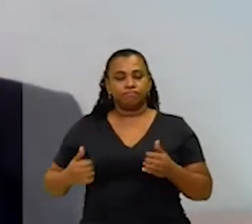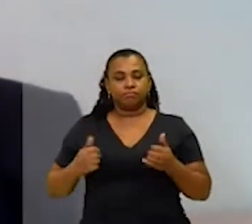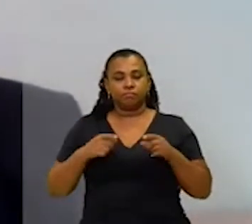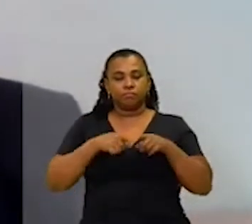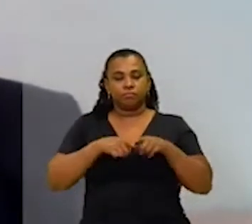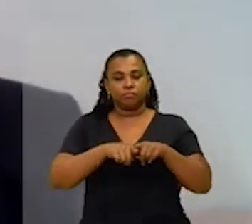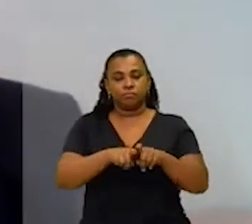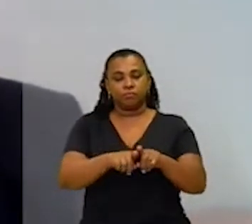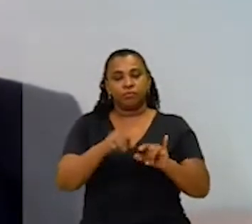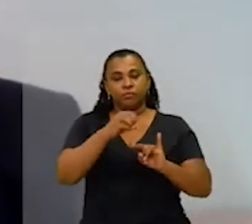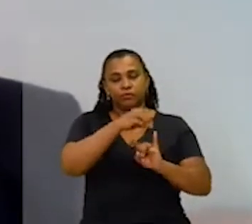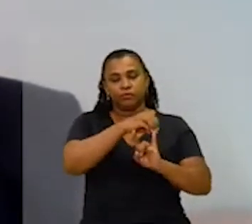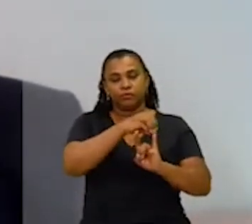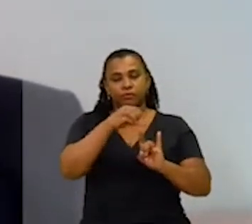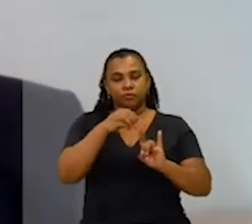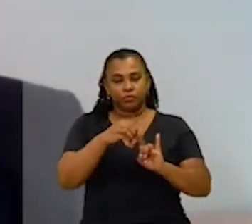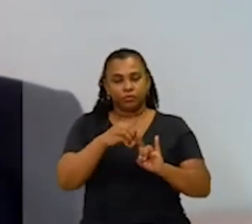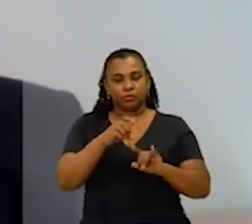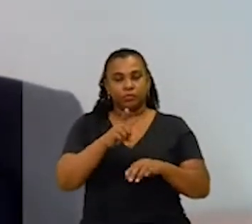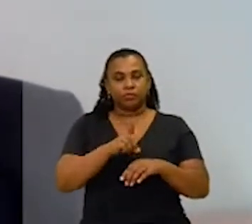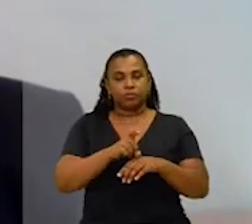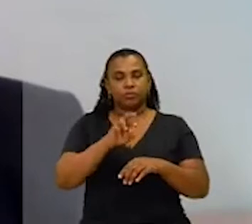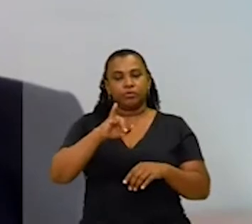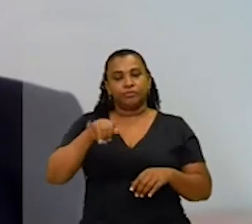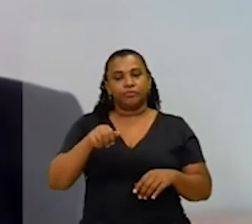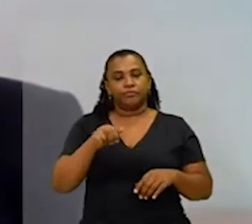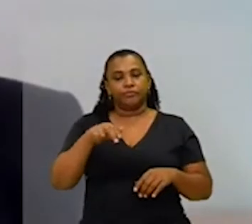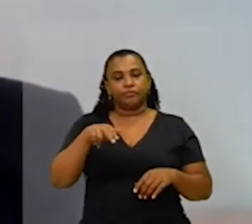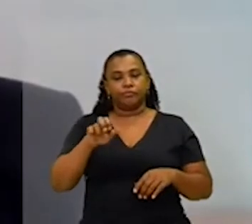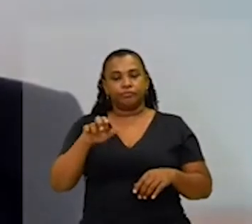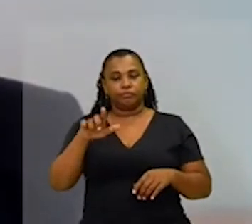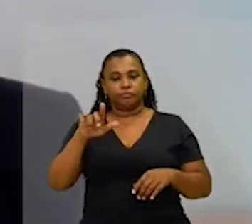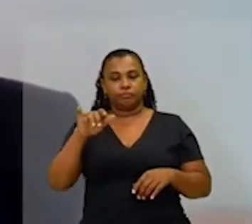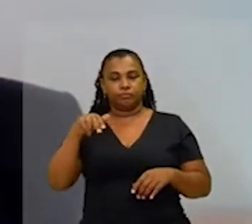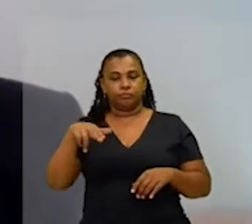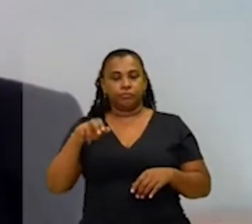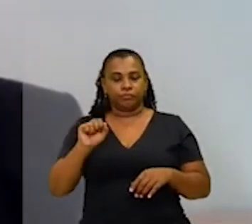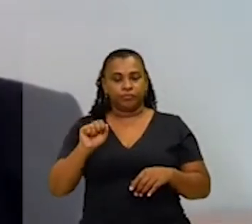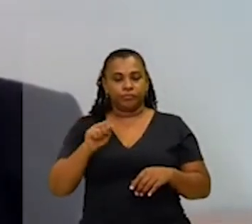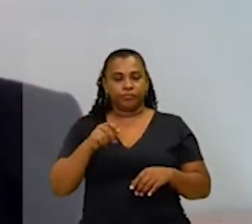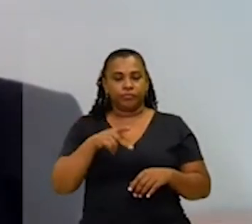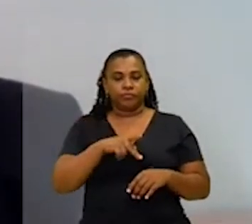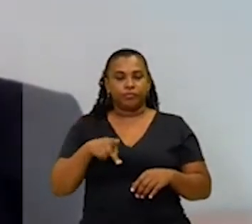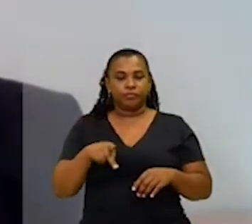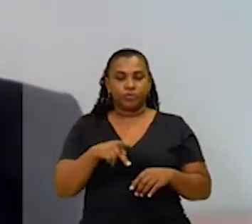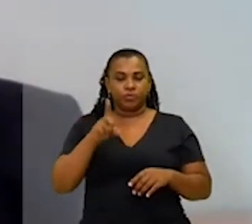Jaqueline Gomes de Jesus e o senhor professor de direito processual da Universidade Federal